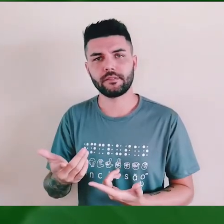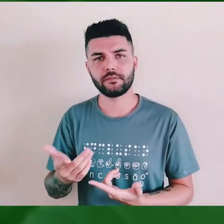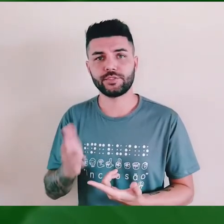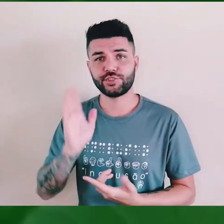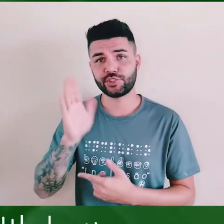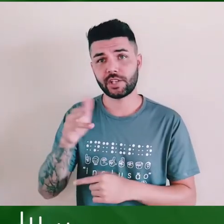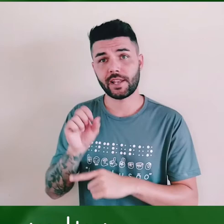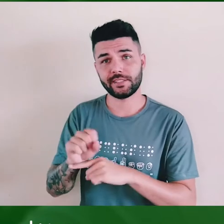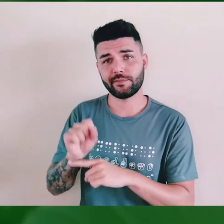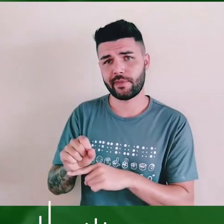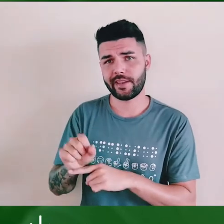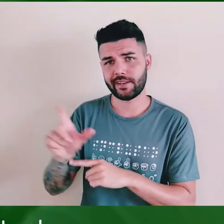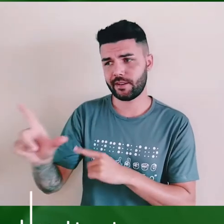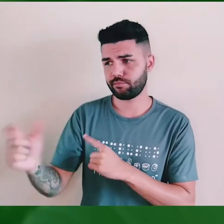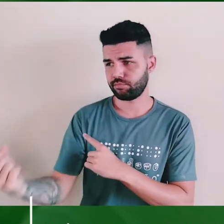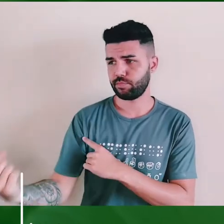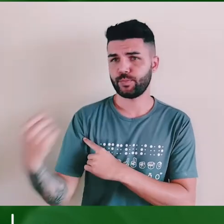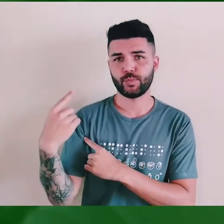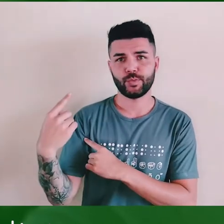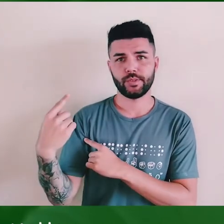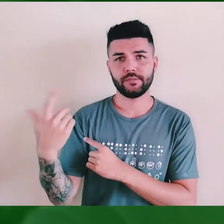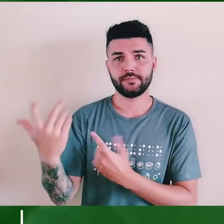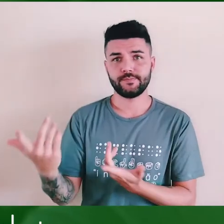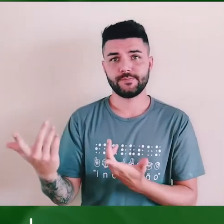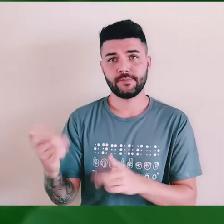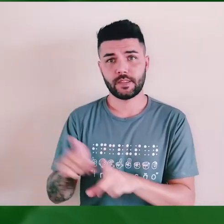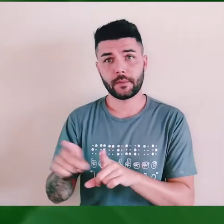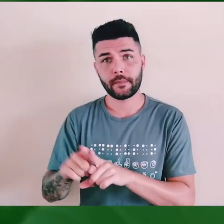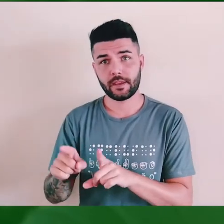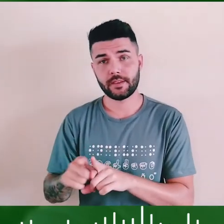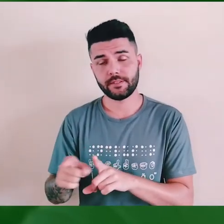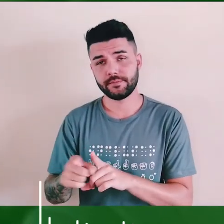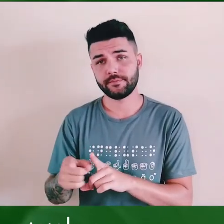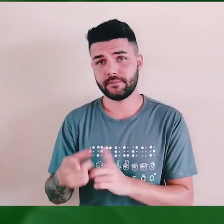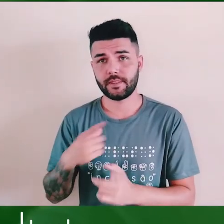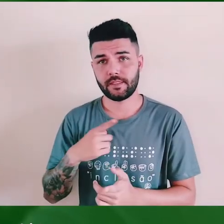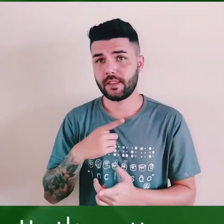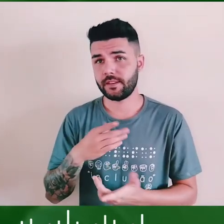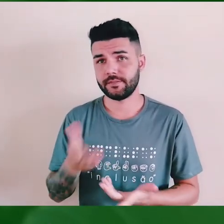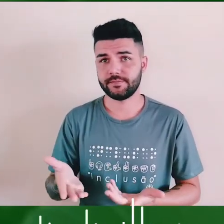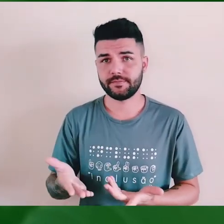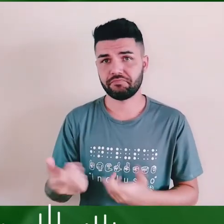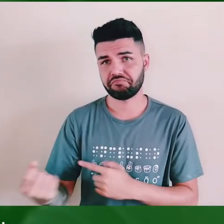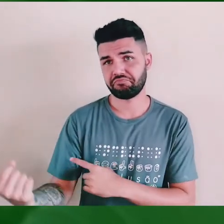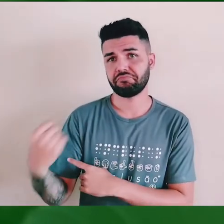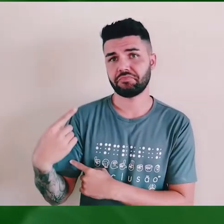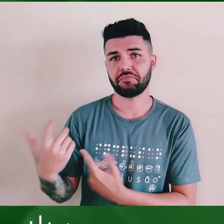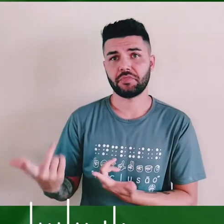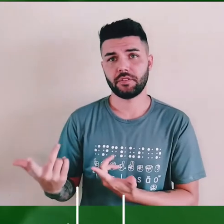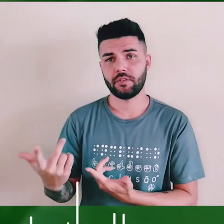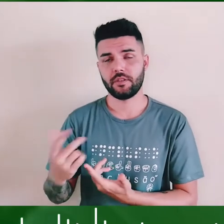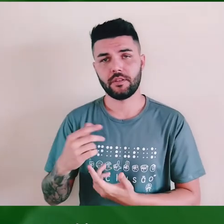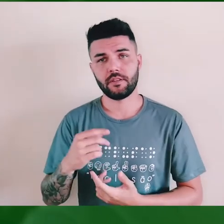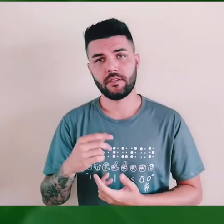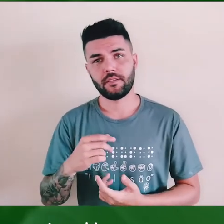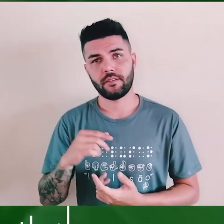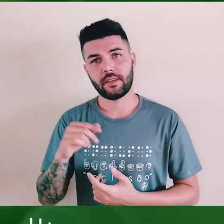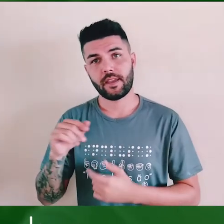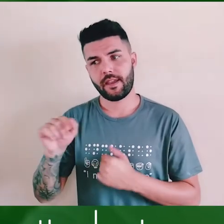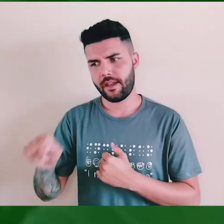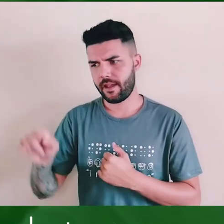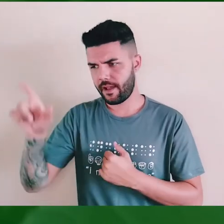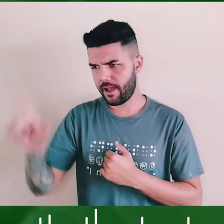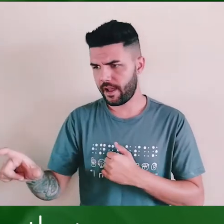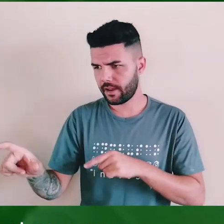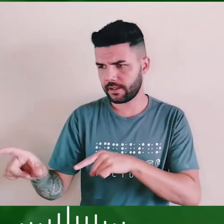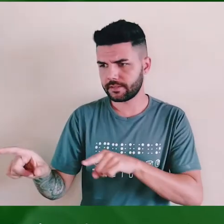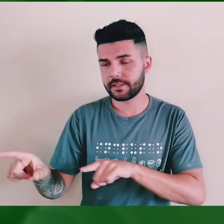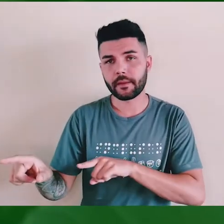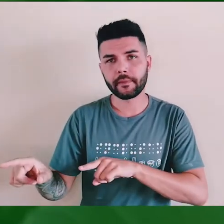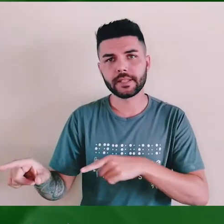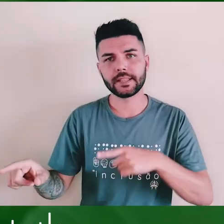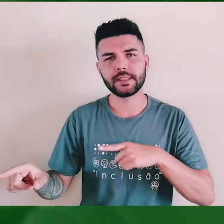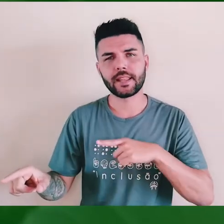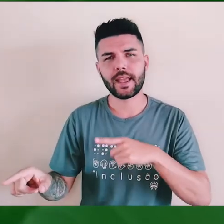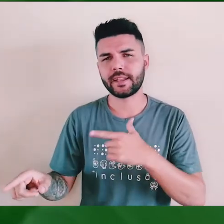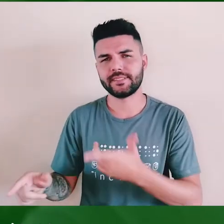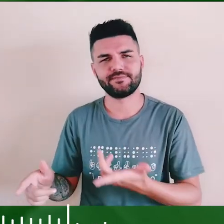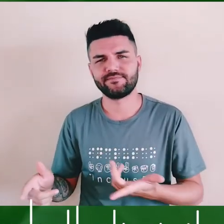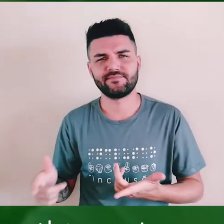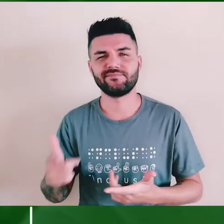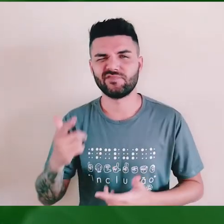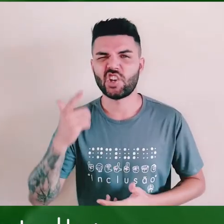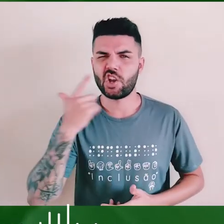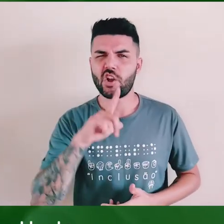reaja, elas querem que você reaja para que elas possam ter o troféu delas. Então é